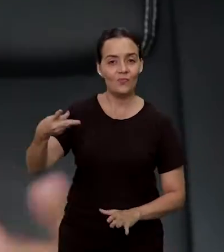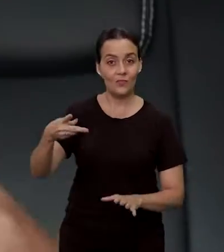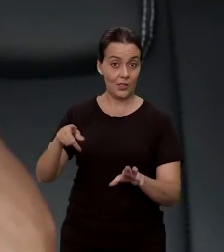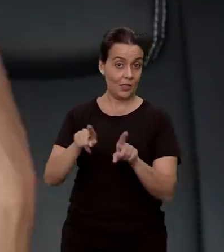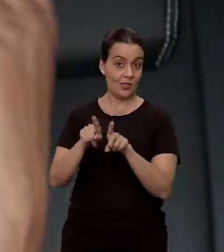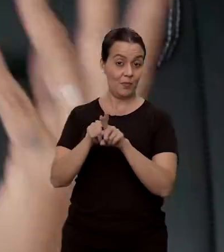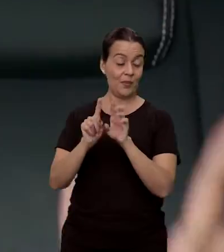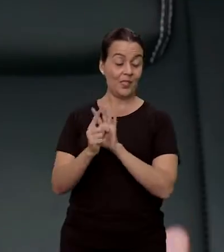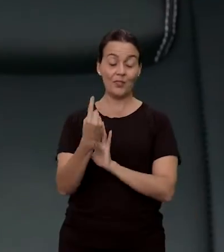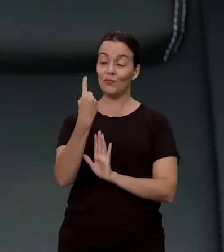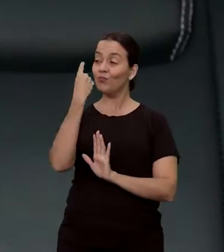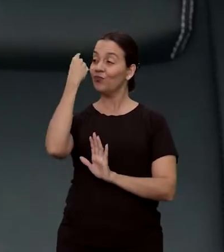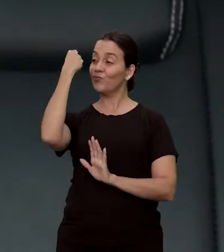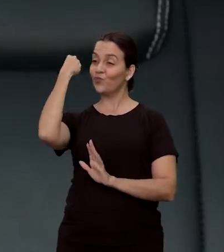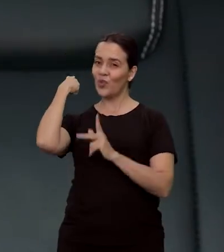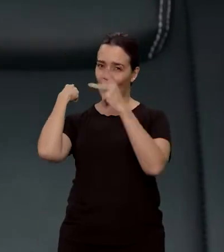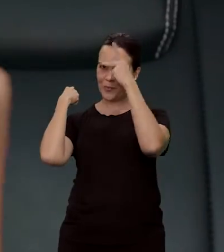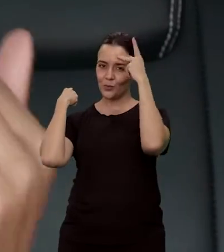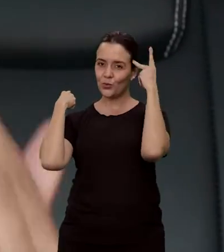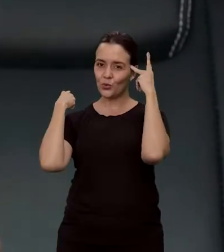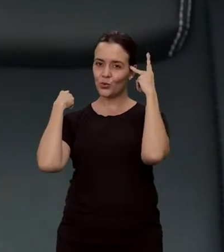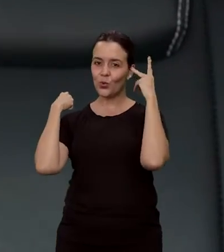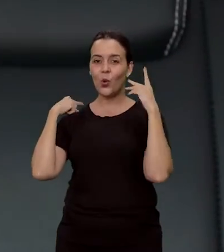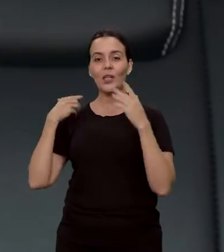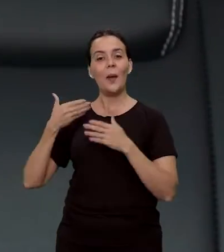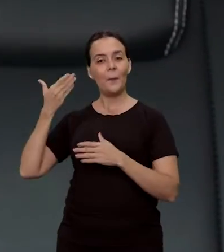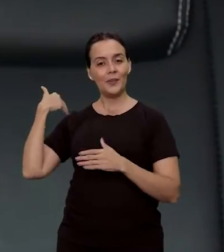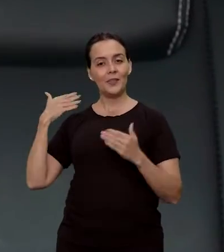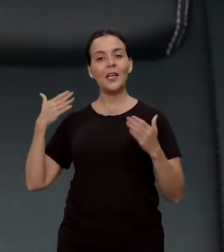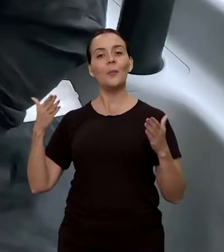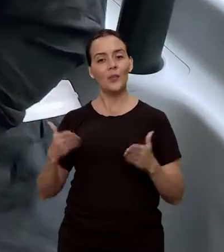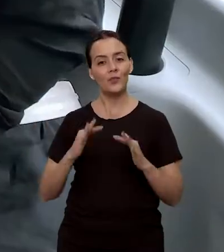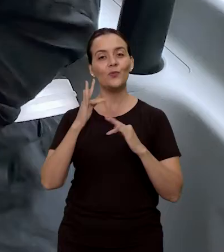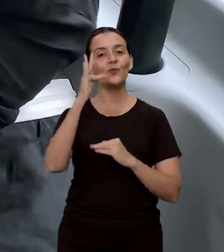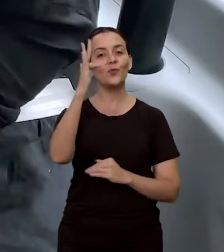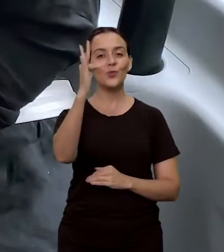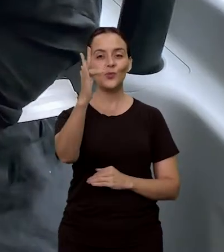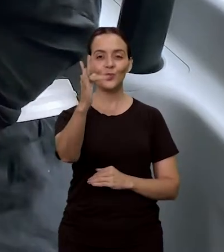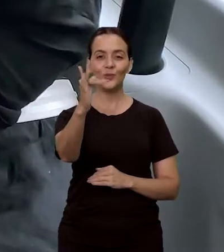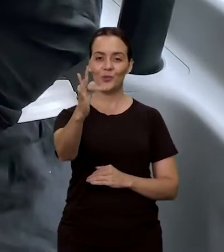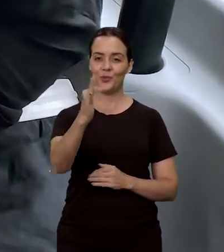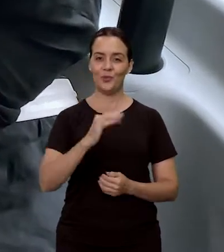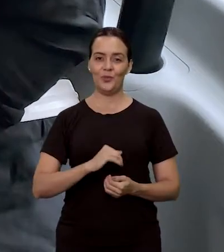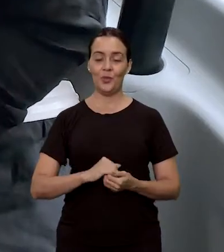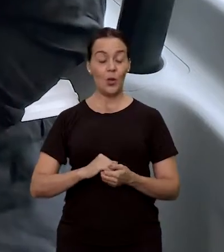nessa continuidade de vida, do passado, presente e futuro. [Katiúscia] Total, por isso que as espiritualidades de matriz africanas,